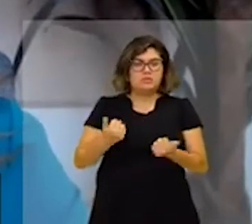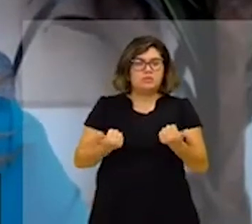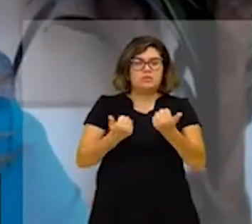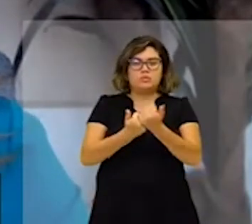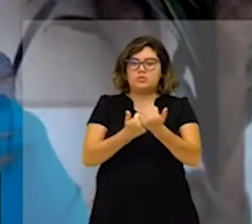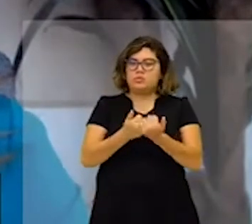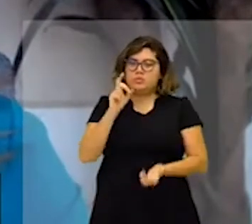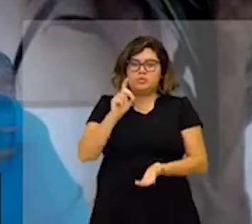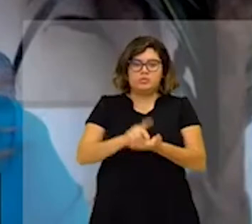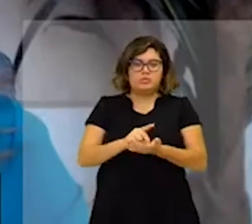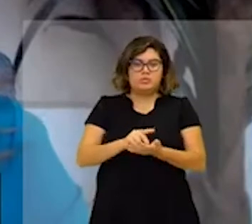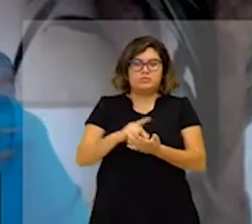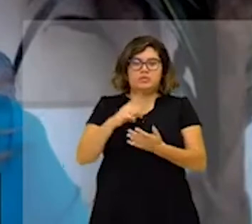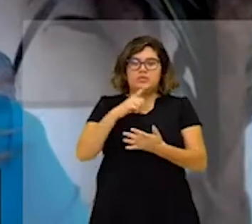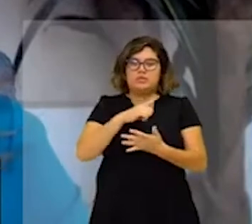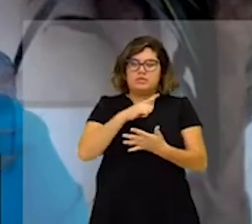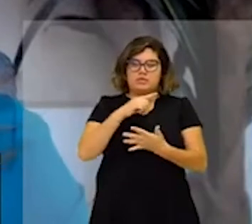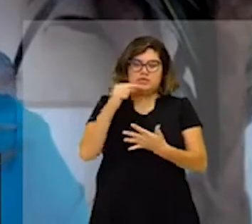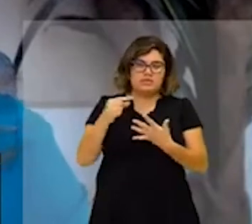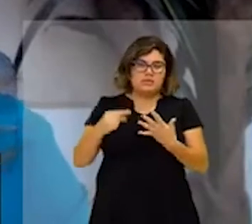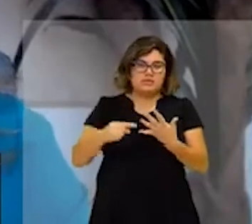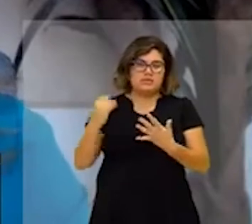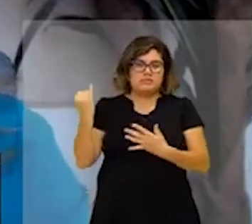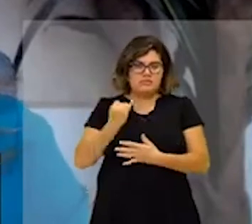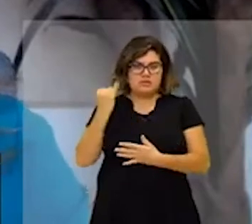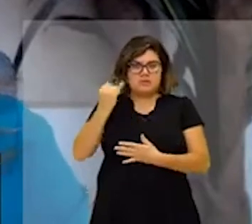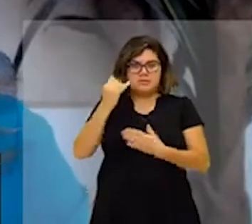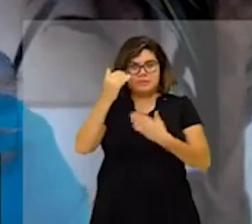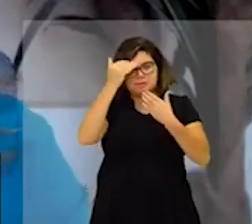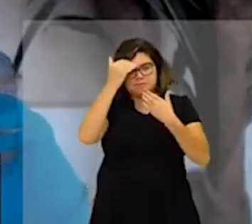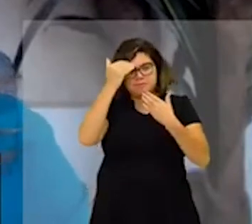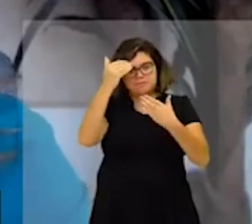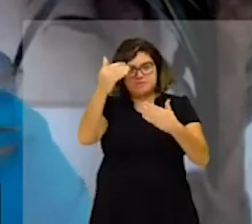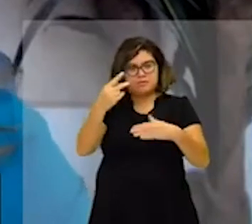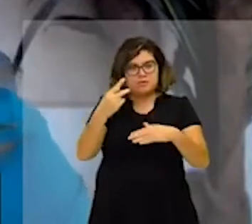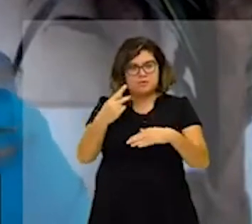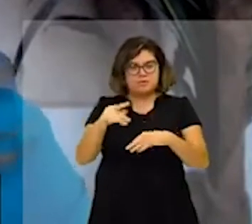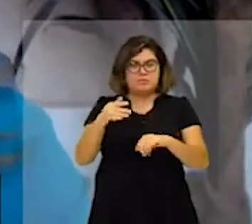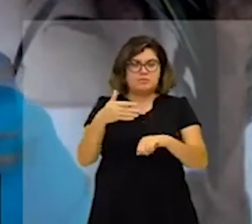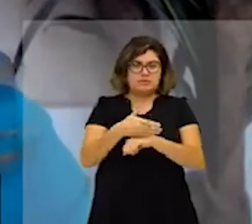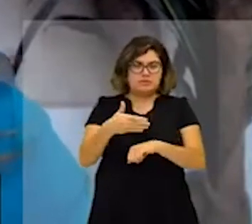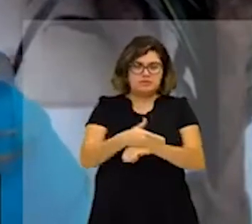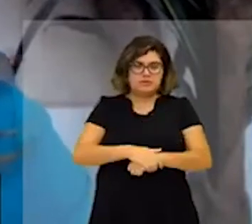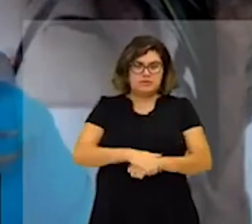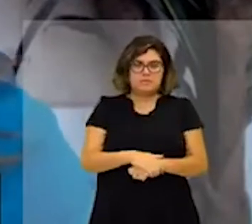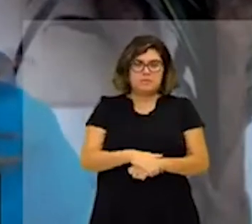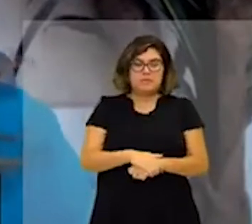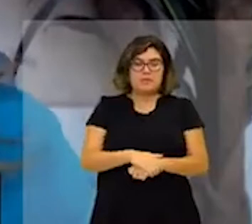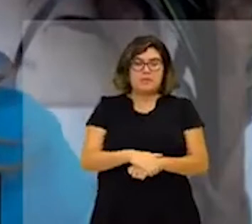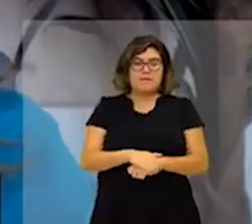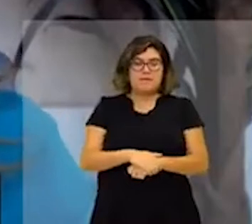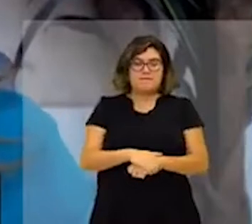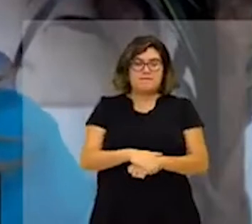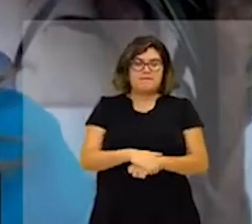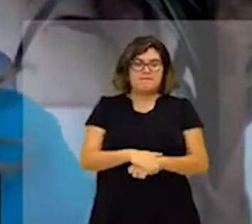e com pontos extremamente relevantes muito grata pela sua participação e com o privilégio de poder